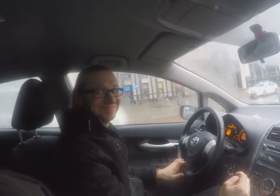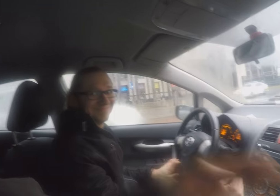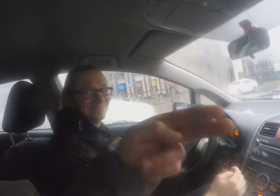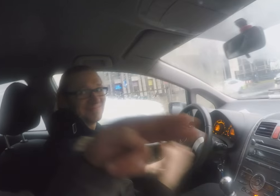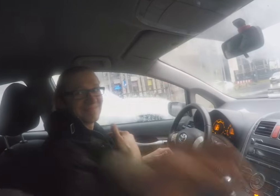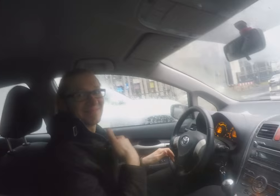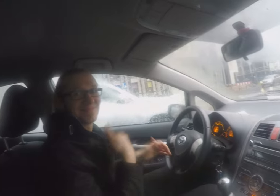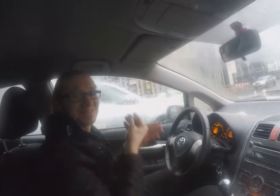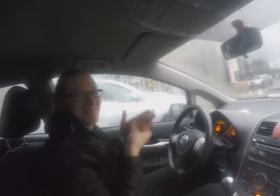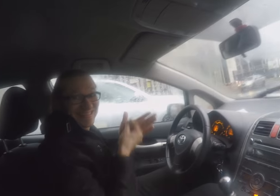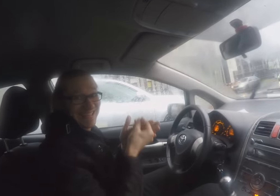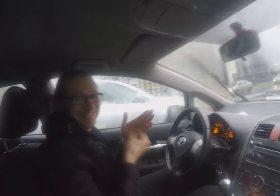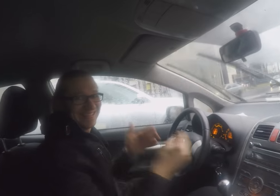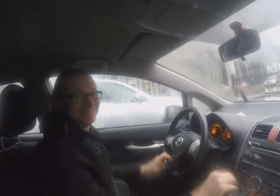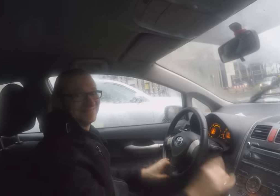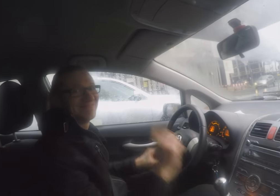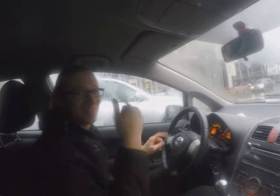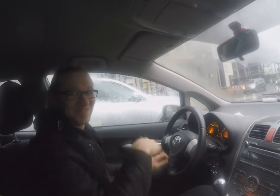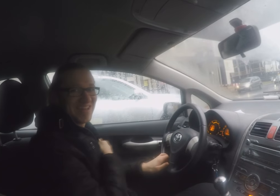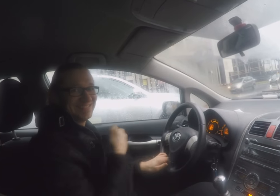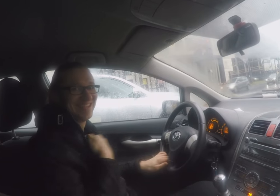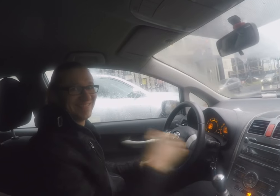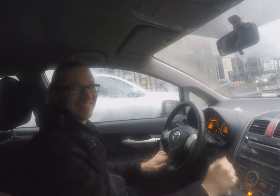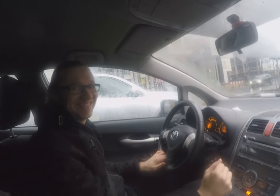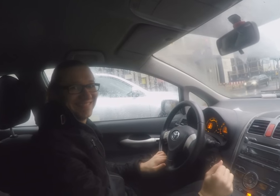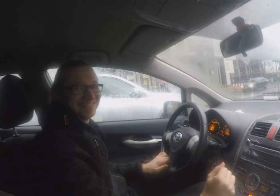Wie heißt Du? - Marek L Smietana aus Warschau.